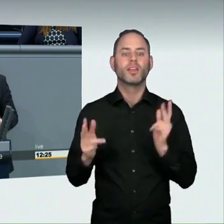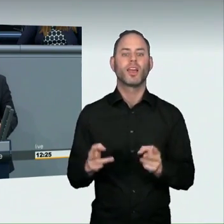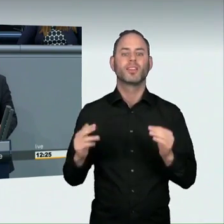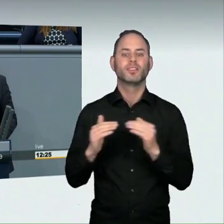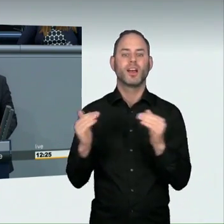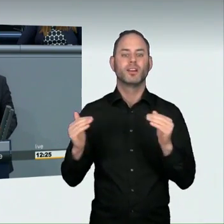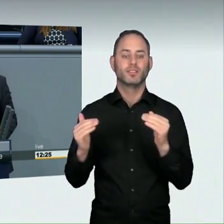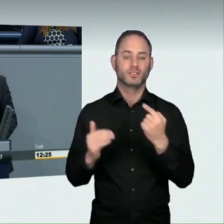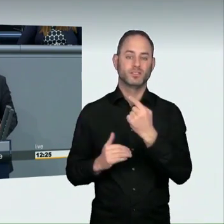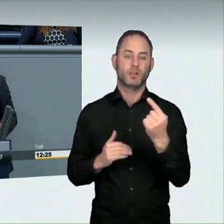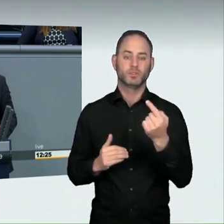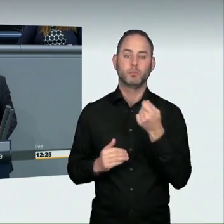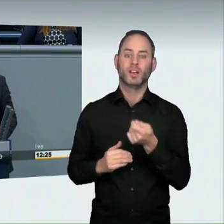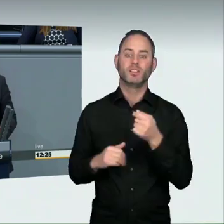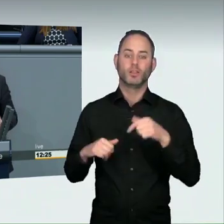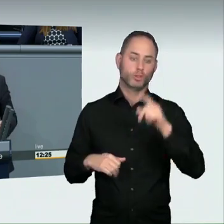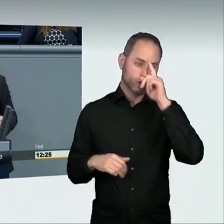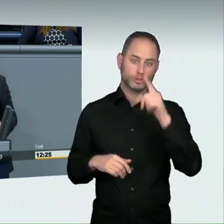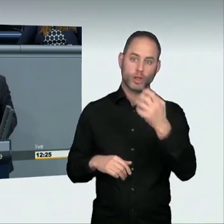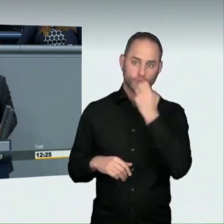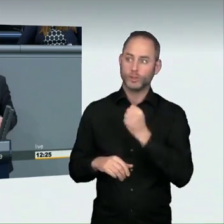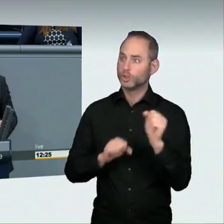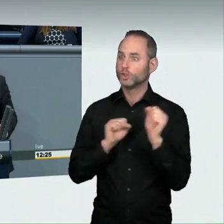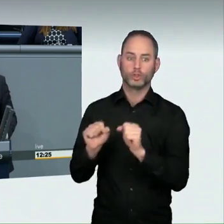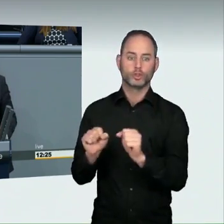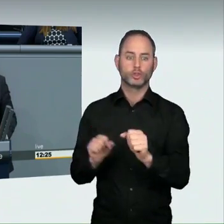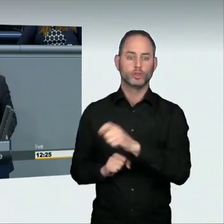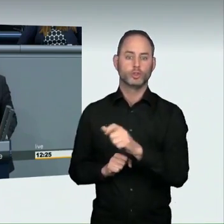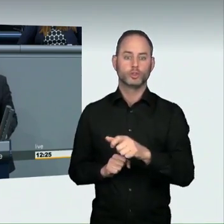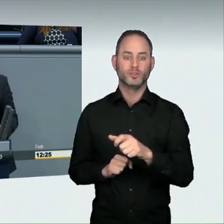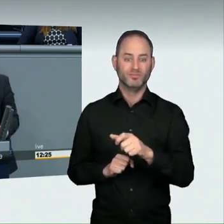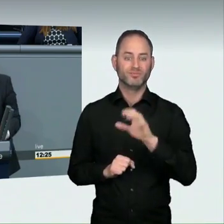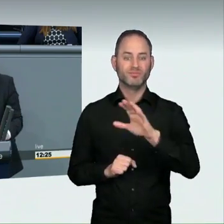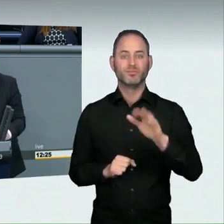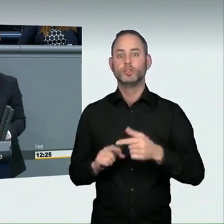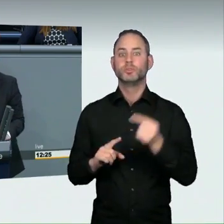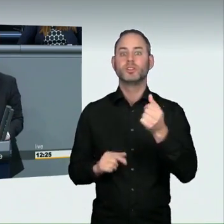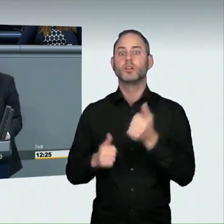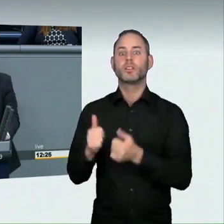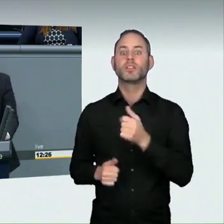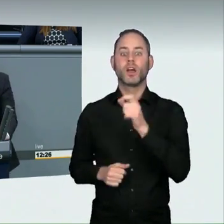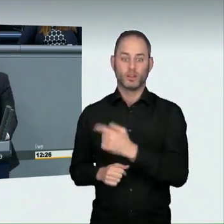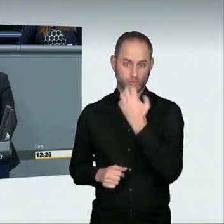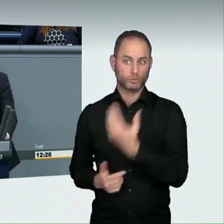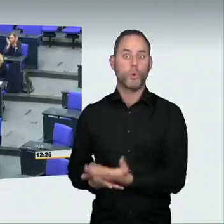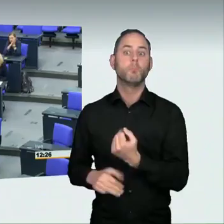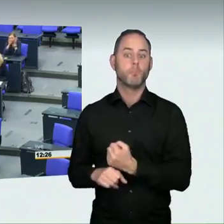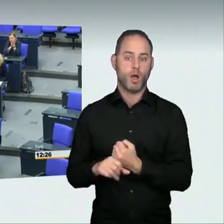die Sie als Große Koalition vorlegen, standhalten; das sage ich Ihnen ganz klar. Deswegen fordere ich Sie auf: Bekennen Sie hier und heute Farbe! (Applaus)